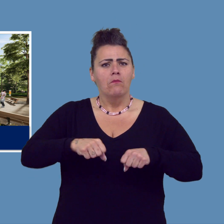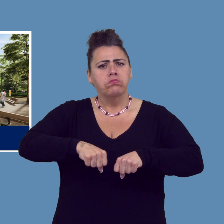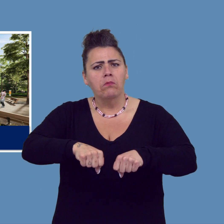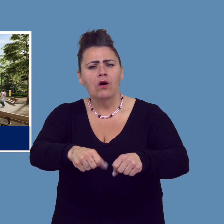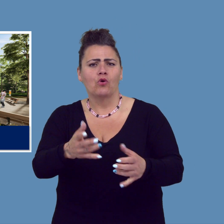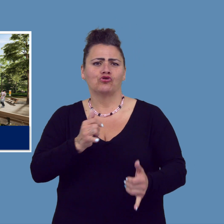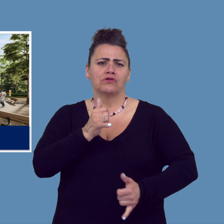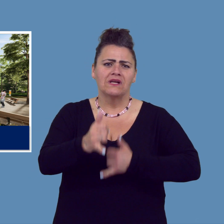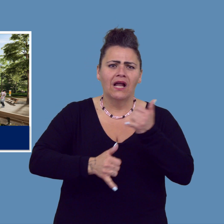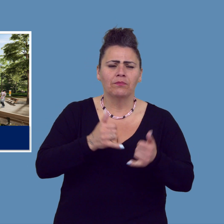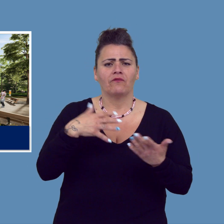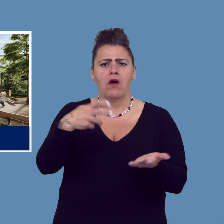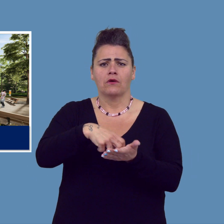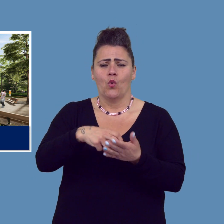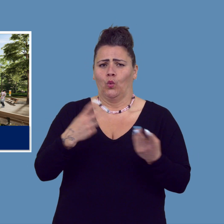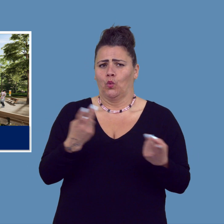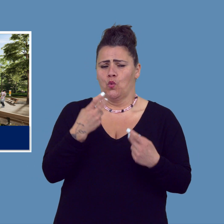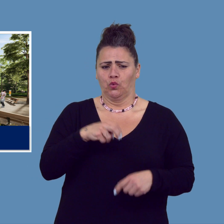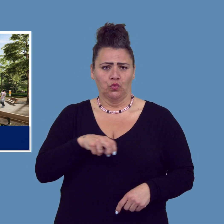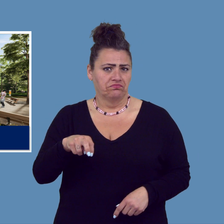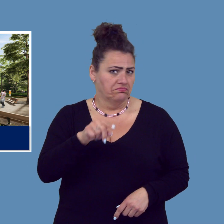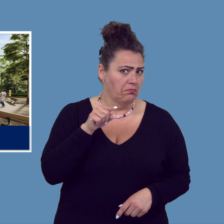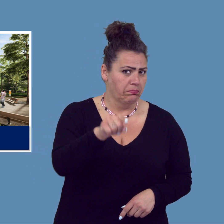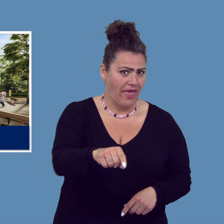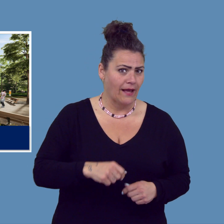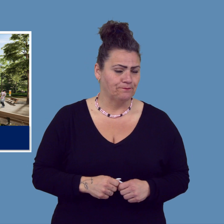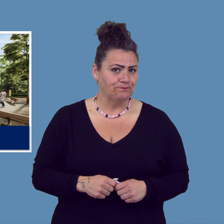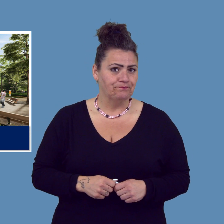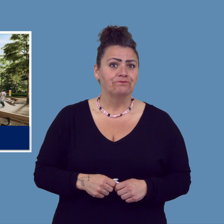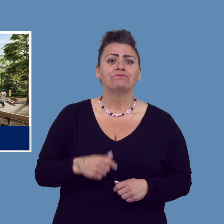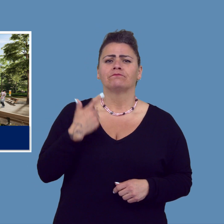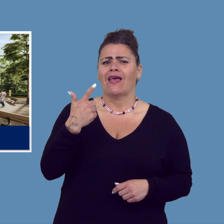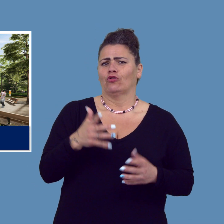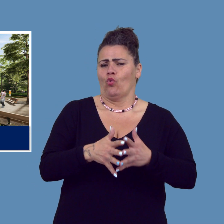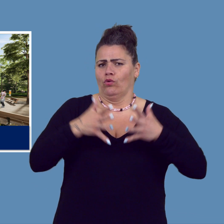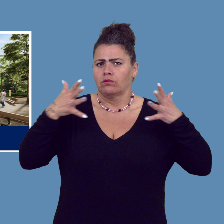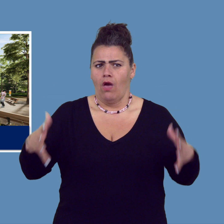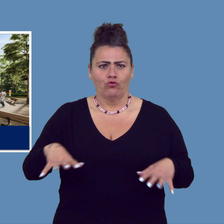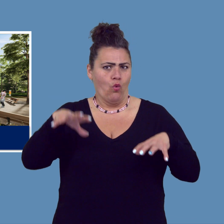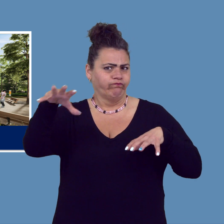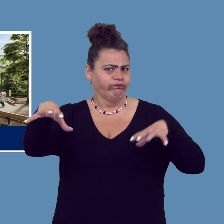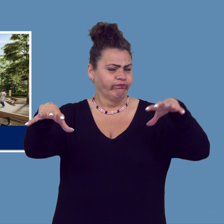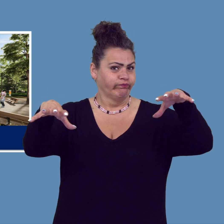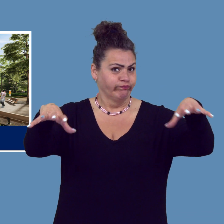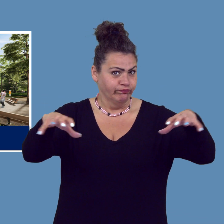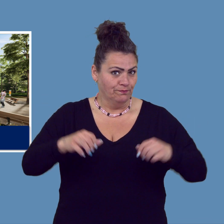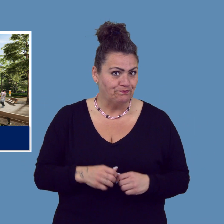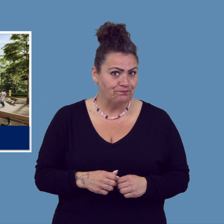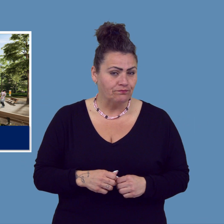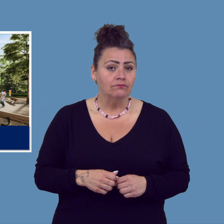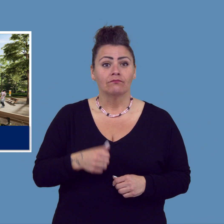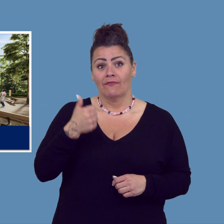Babakocsival, biciklivel és gyalogosan is könnyebben megközelíthető lesz a Major. A megújuló Városmajorban két nagyobb, karakteres rész lesz: